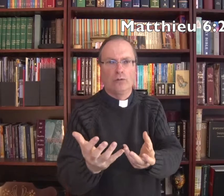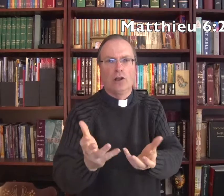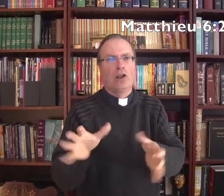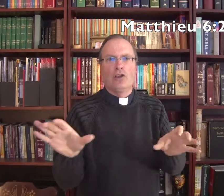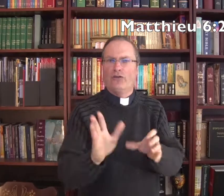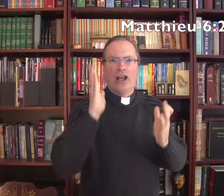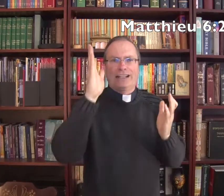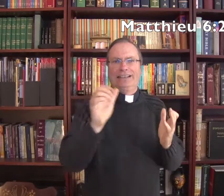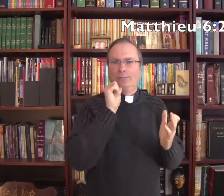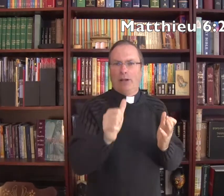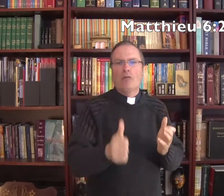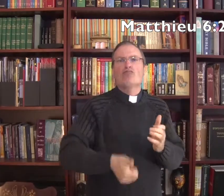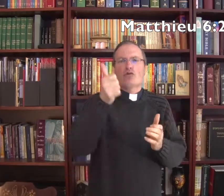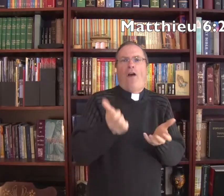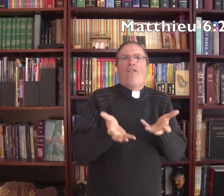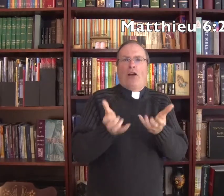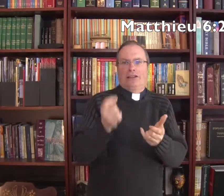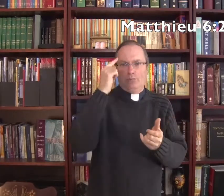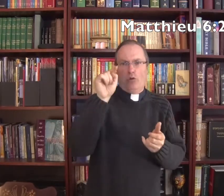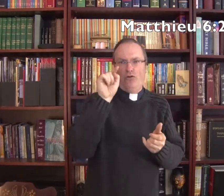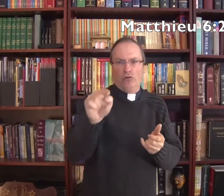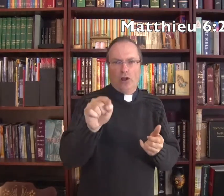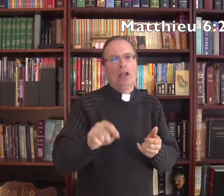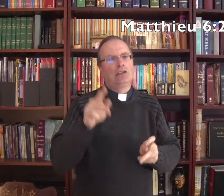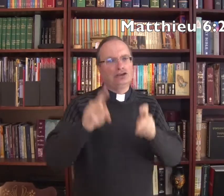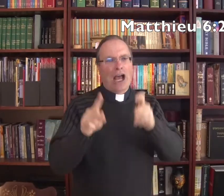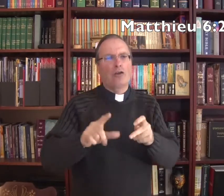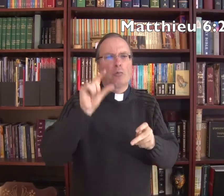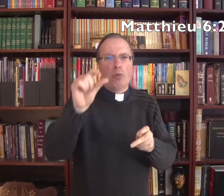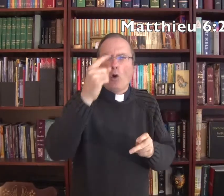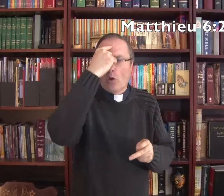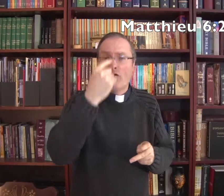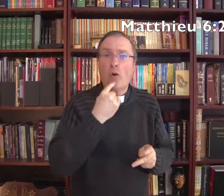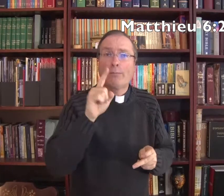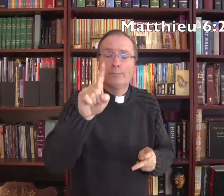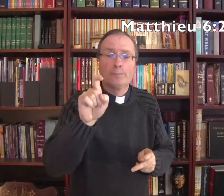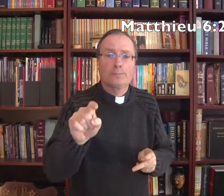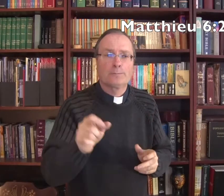ne le fera-t-il pas bien plus volontiers pour vous, gens de peu de foi?